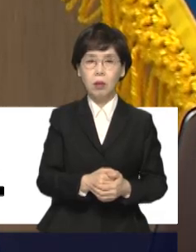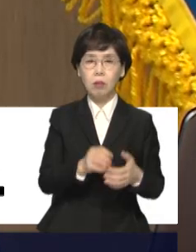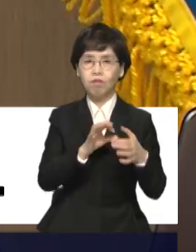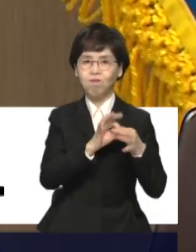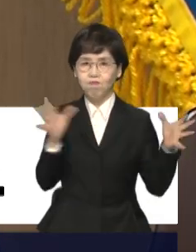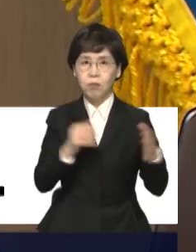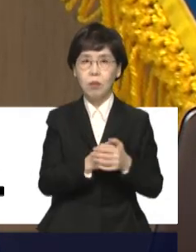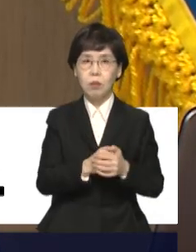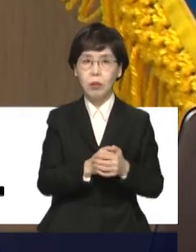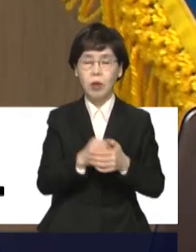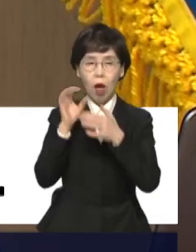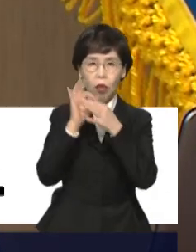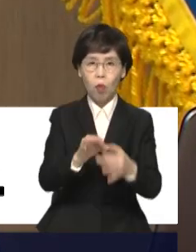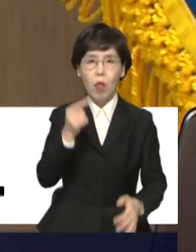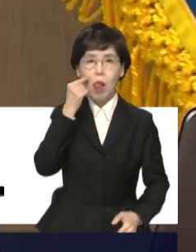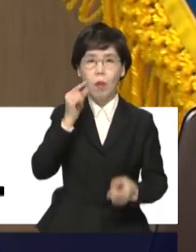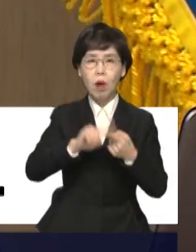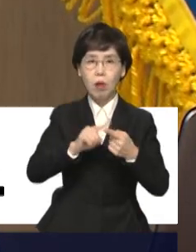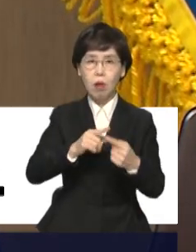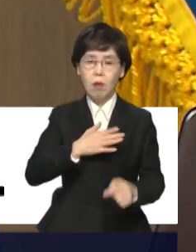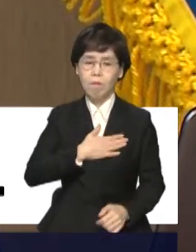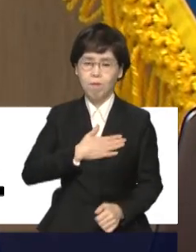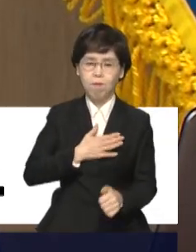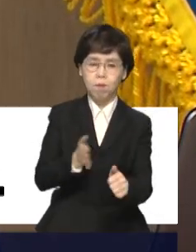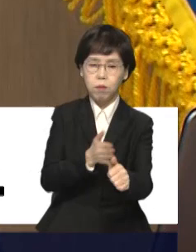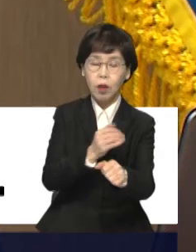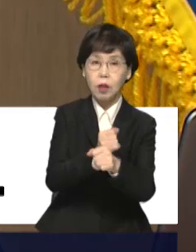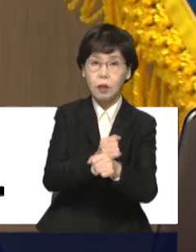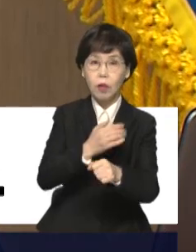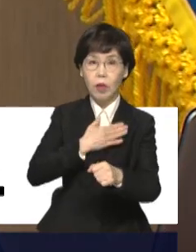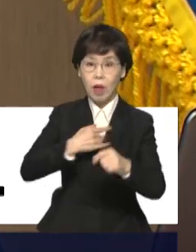감정을 자극해 국내 정치에 활용하려